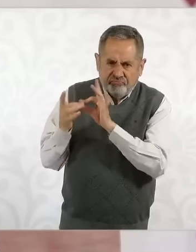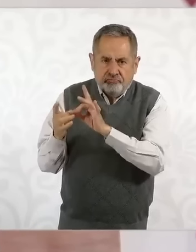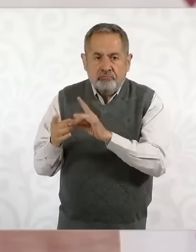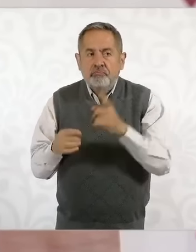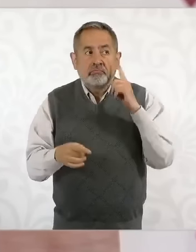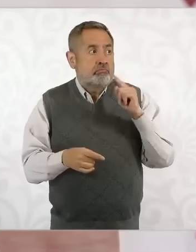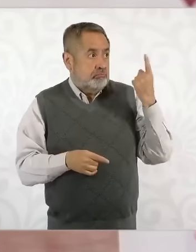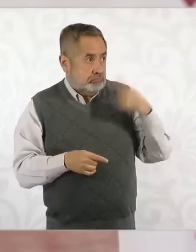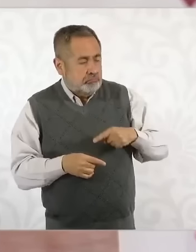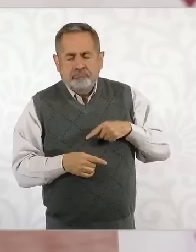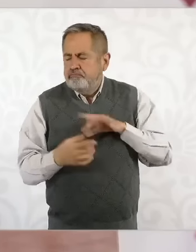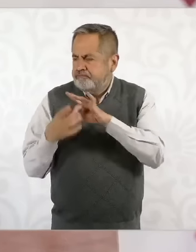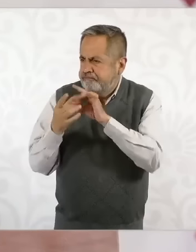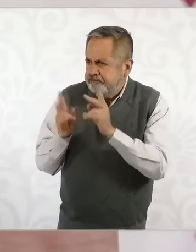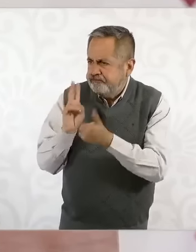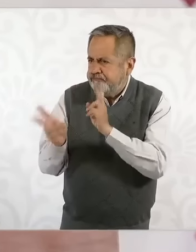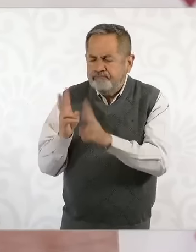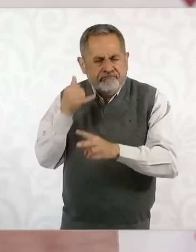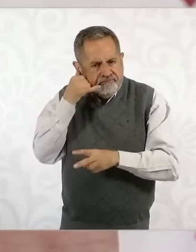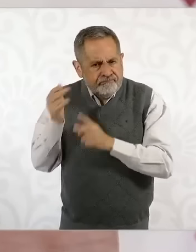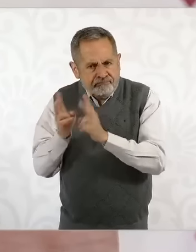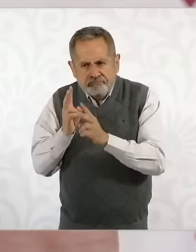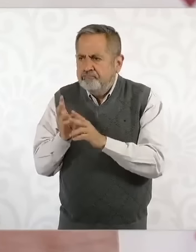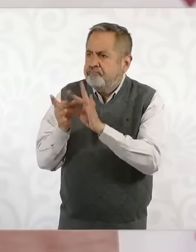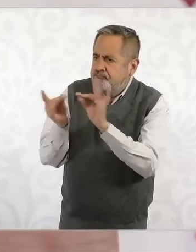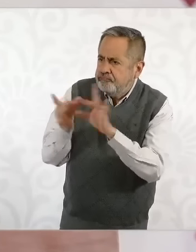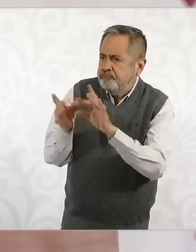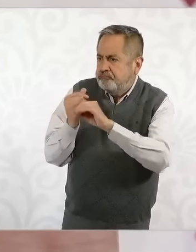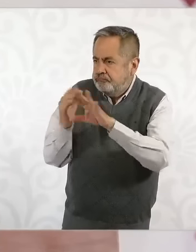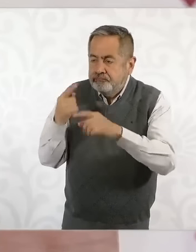presidenta. Se le ha informado, se le estuvo informando los avances de la investigación.